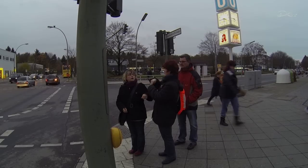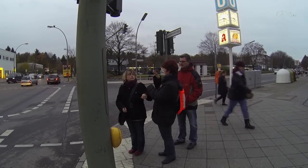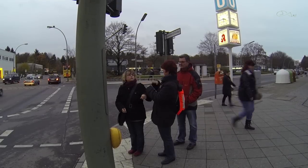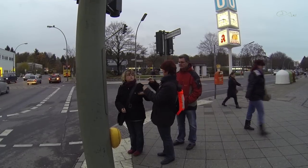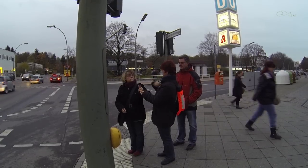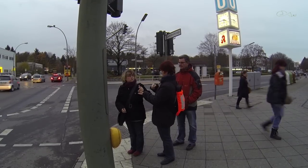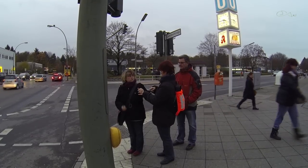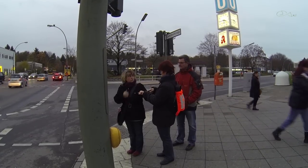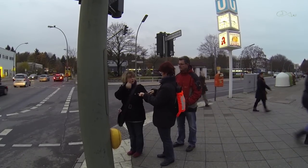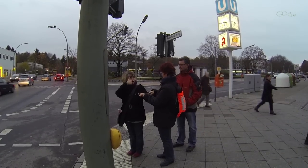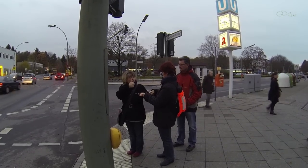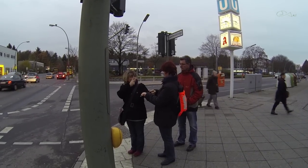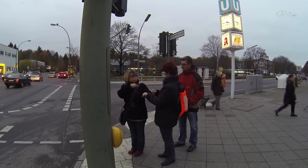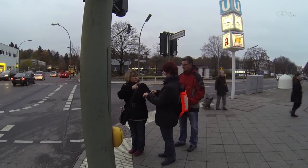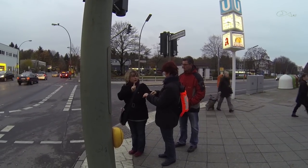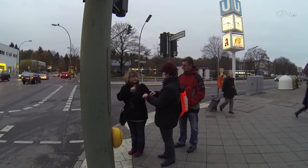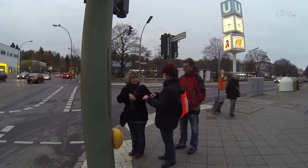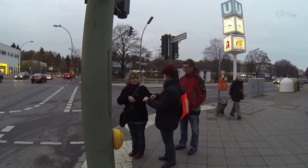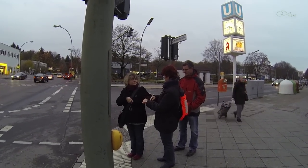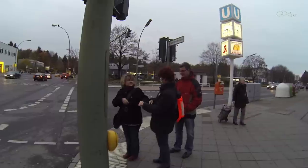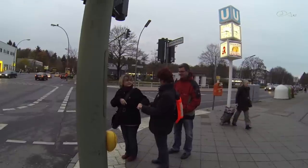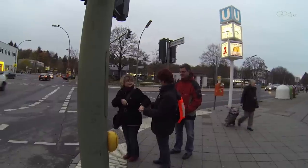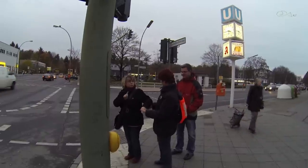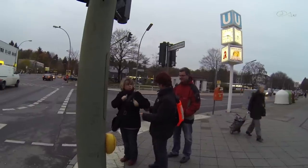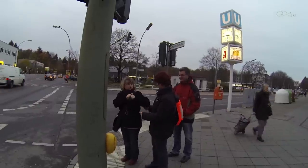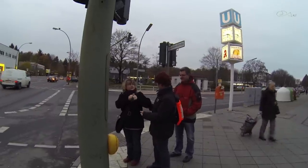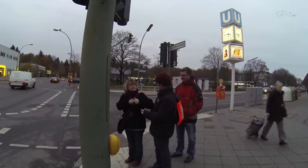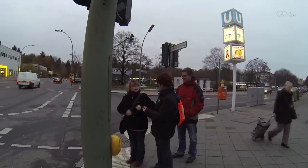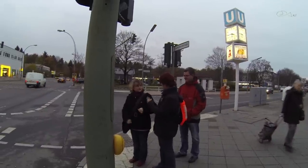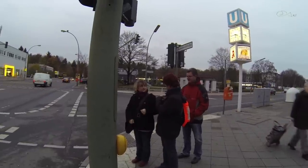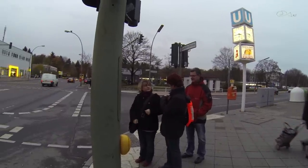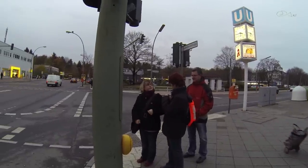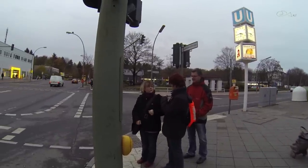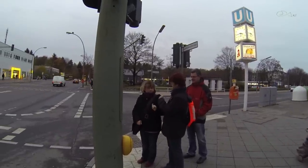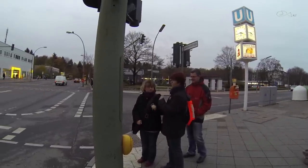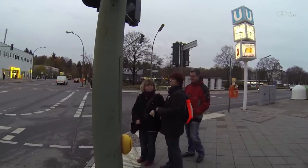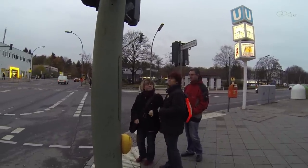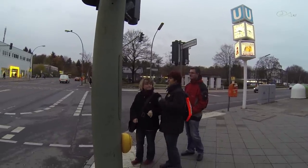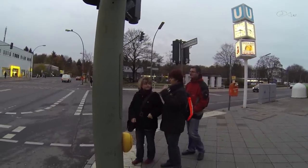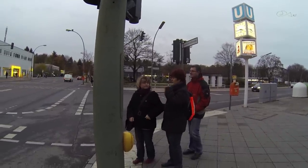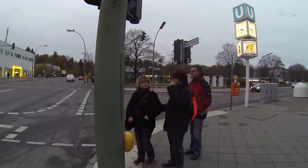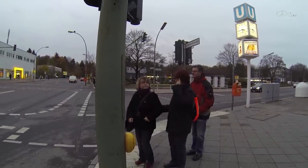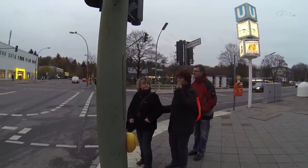An der Ampel muss ich immer warten. - GUDRUN: Ich darf dich dort nicht alleine stehen lassen. - BIRGIT: Ja, das weiß ich.